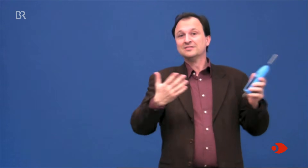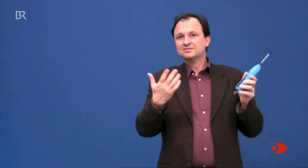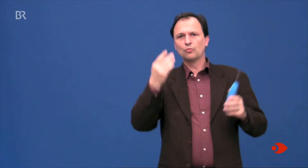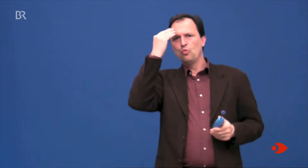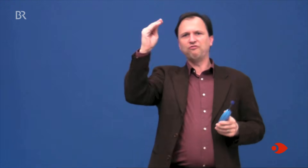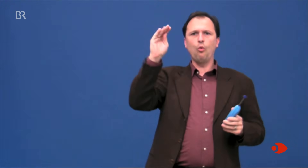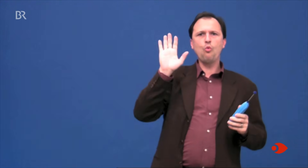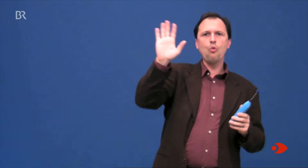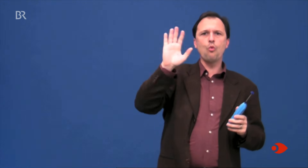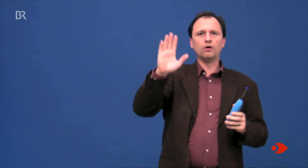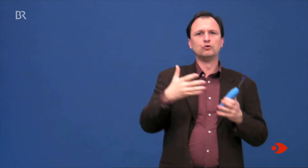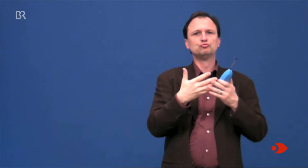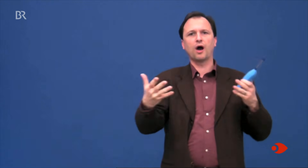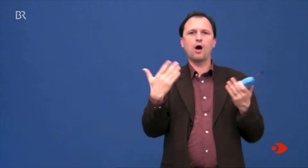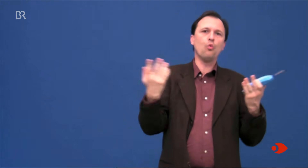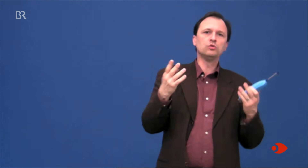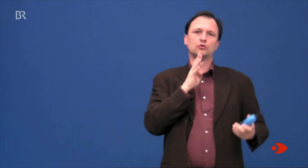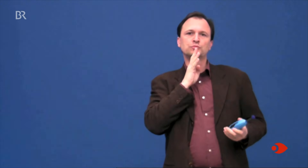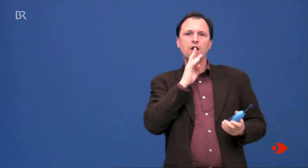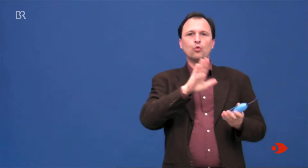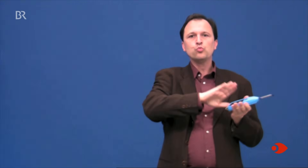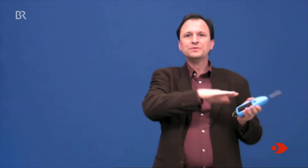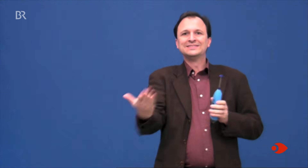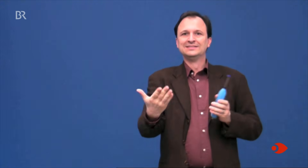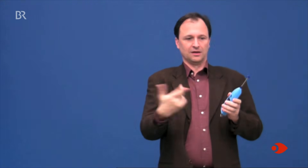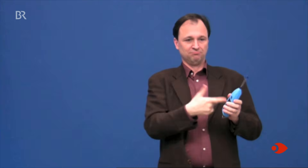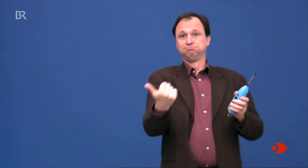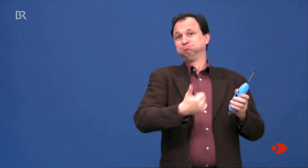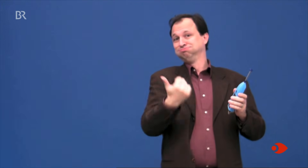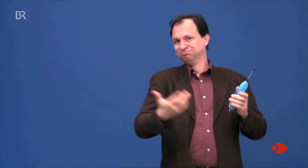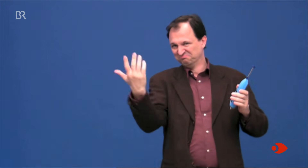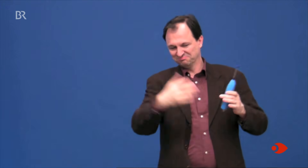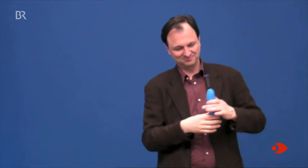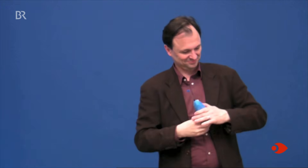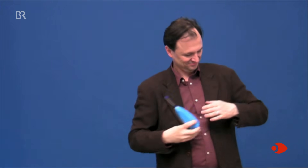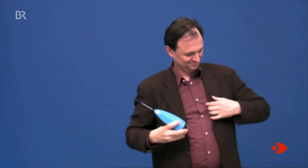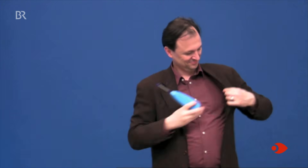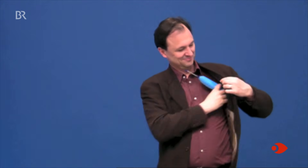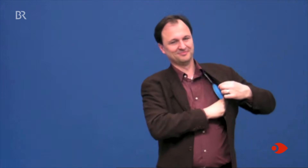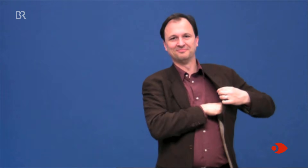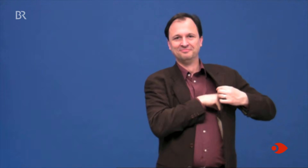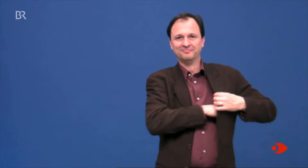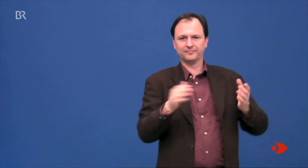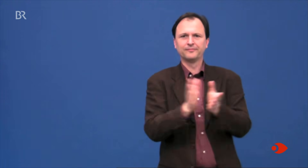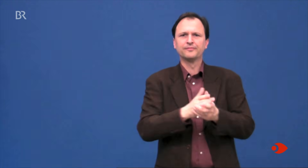Das ist ein Ufo-gesteuertes Übersetzungsgerät für gesprochene oder gebärdete Sprachen. Ein tolles Ding!